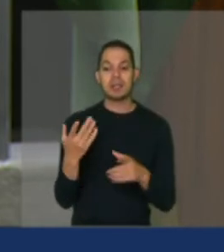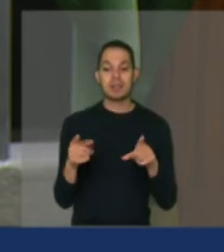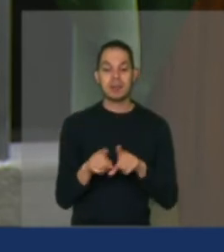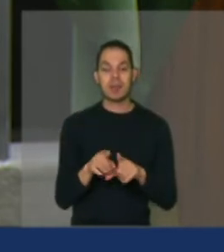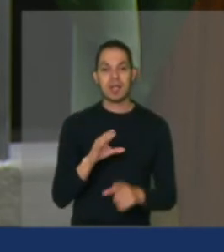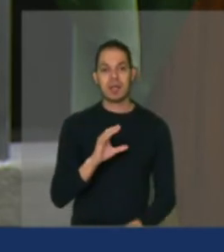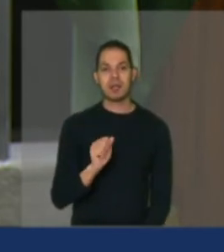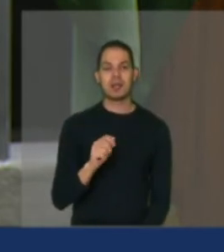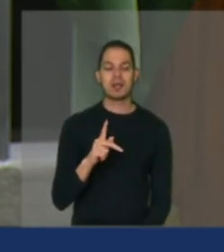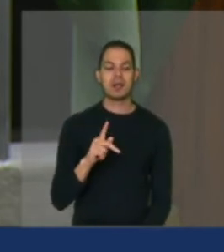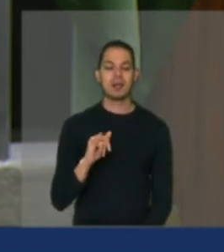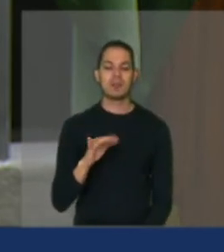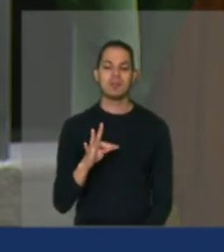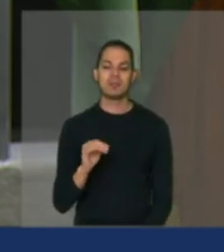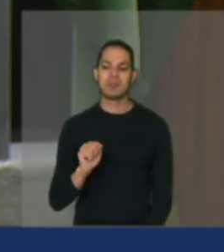O, DE AVANÇAR NA GESTÃO DESTA EMPRESA. MAS... É